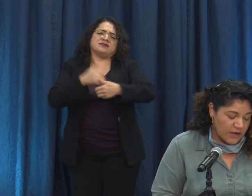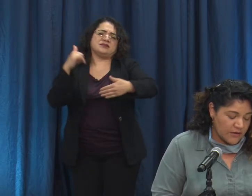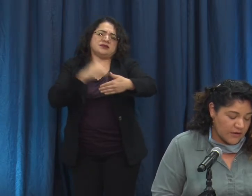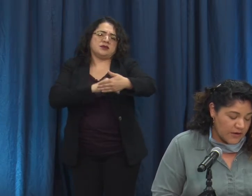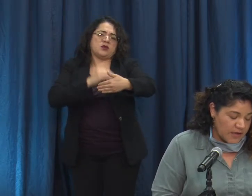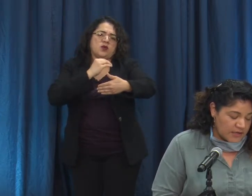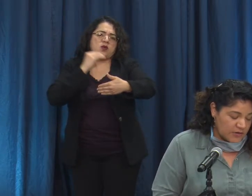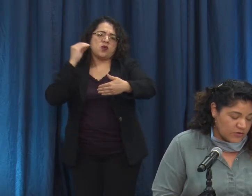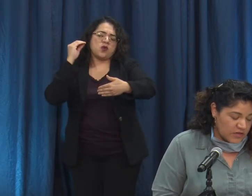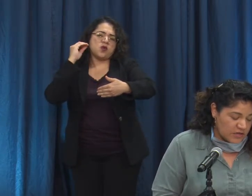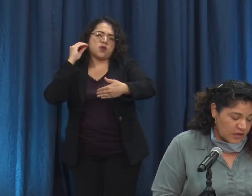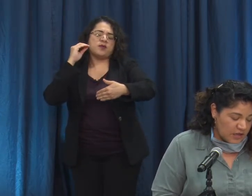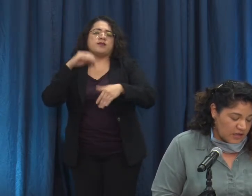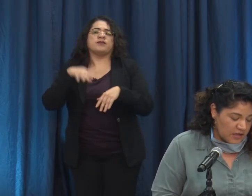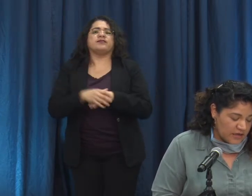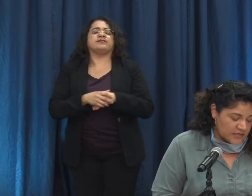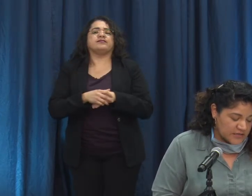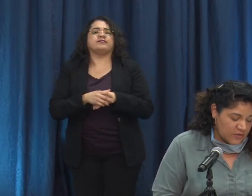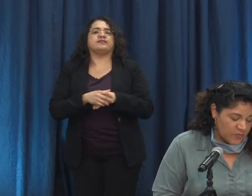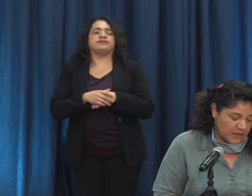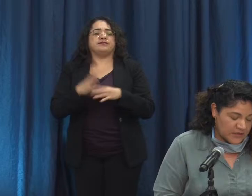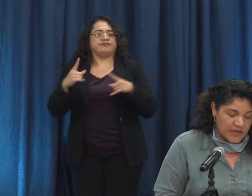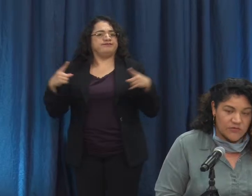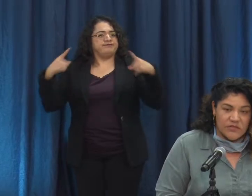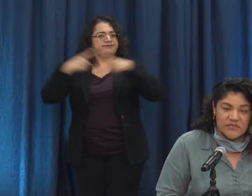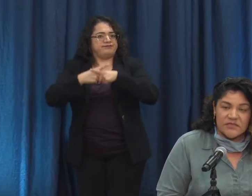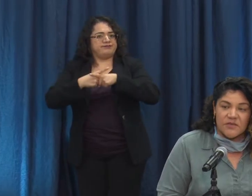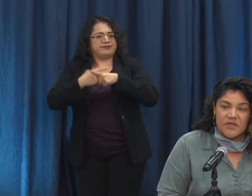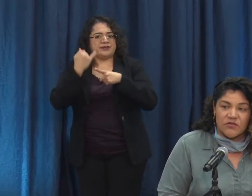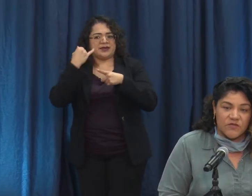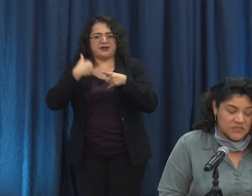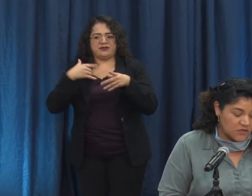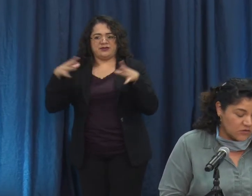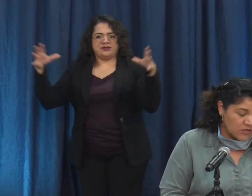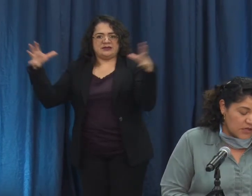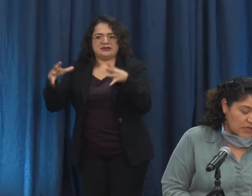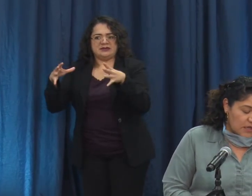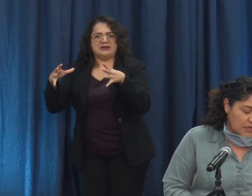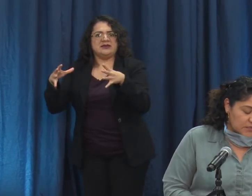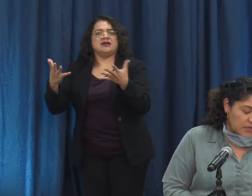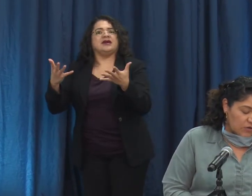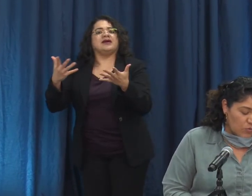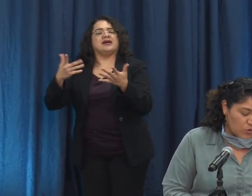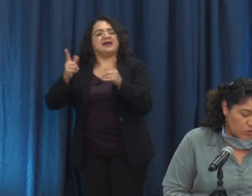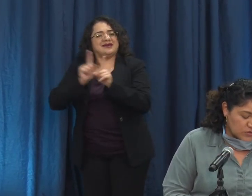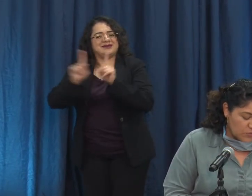gar yell Orden del estado practic ando l distance amento fisico este como se